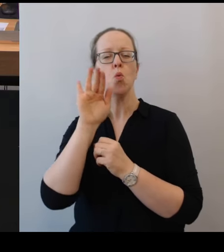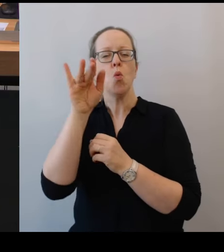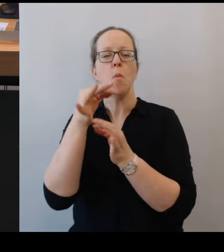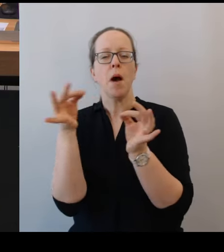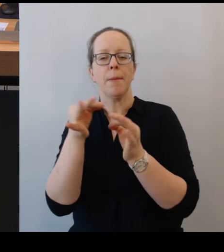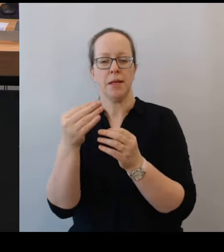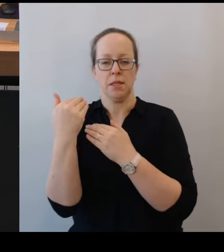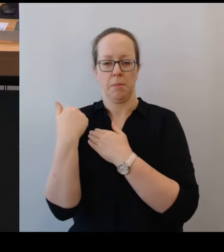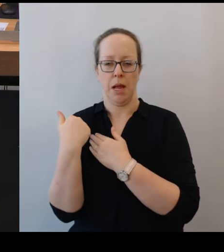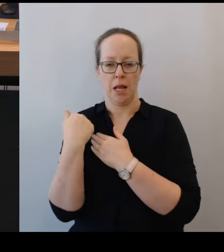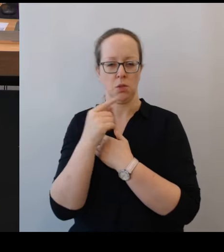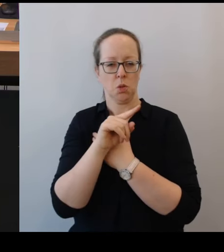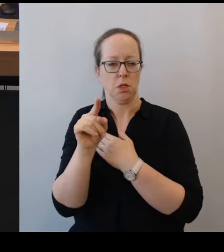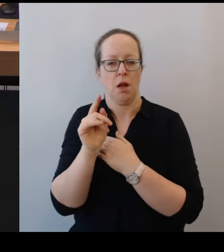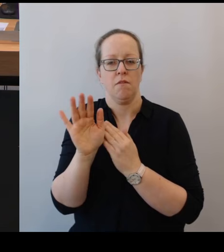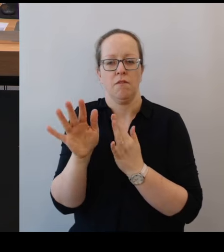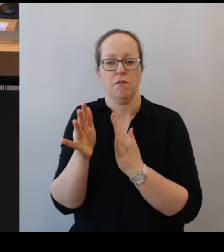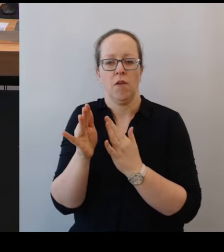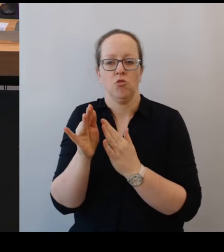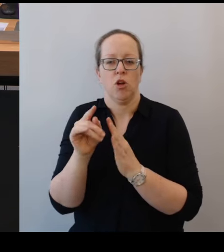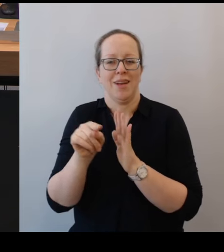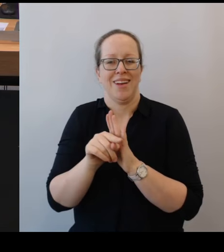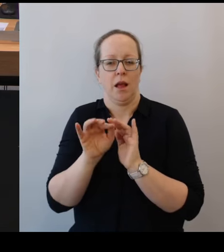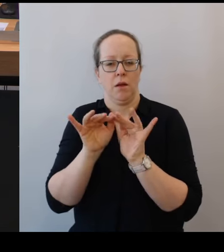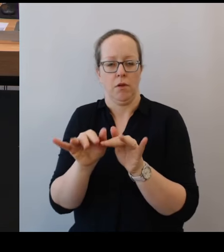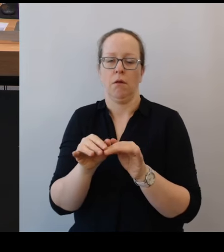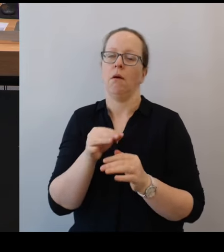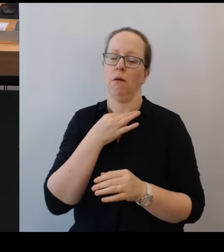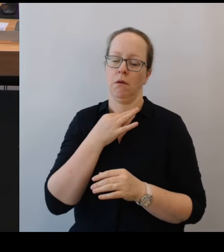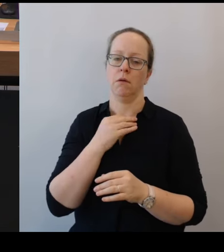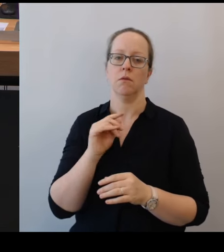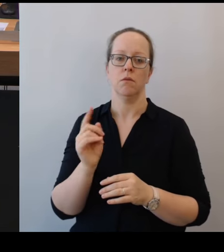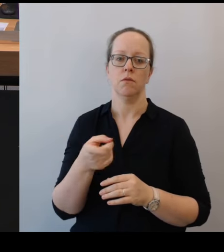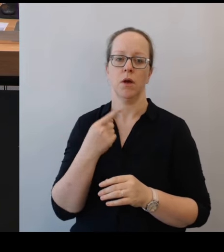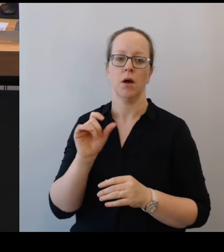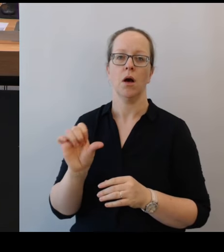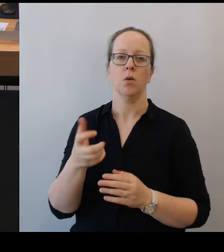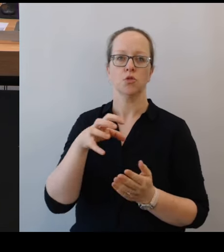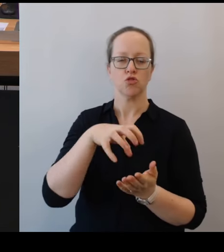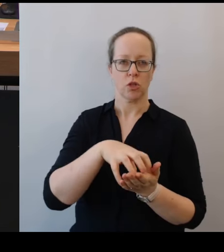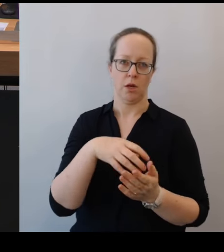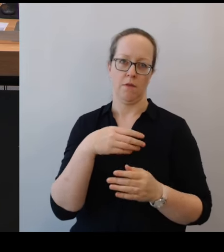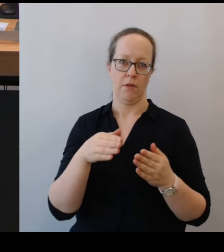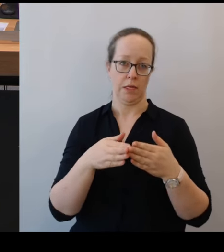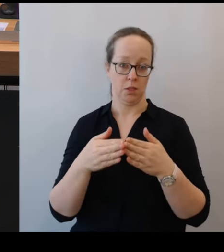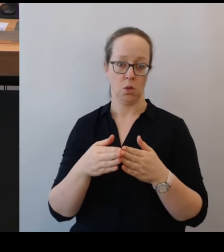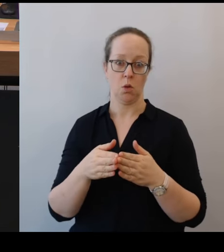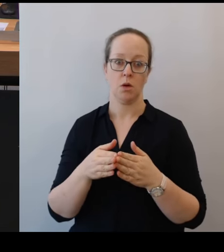Wir als Hauptstadtfraktion des politischen Realismus aus der Mitte der Gesellschaft sind der Auffassung, dass die Politik nicht dazu